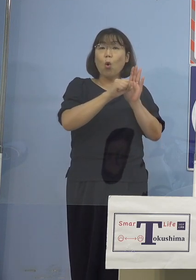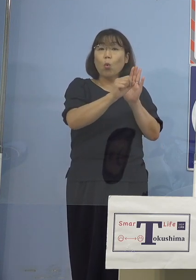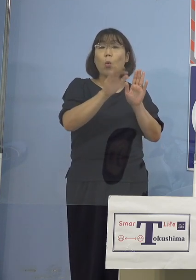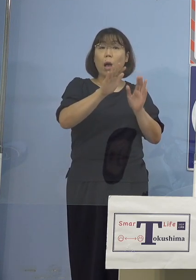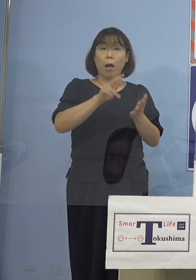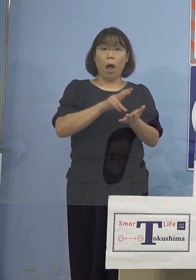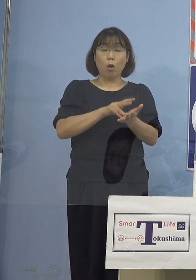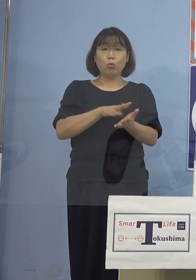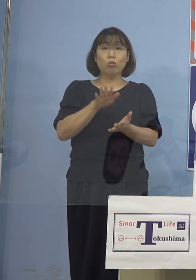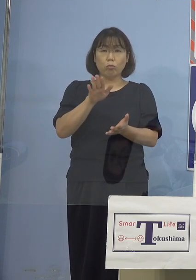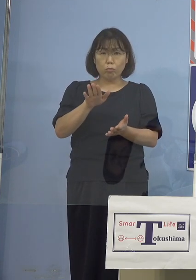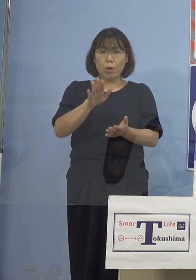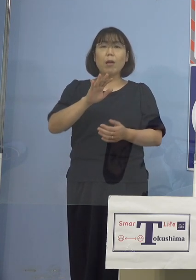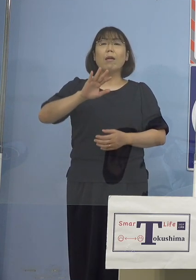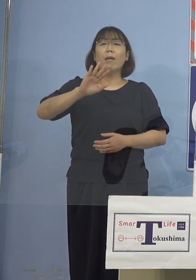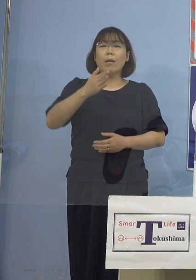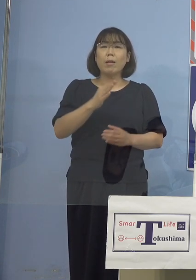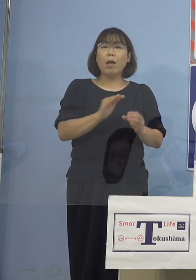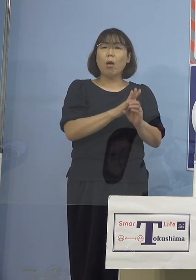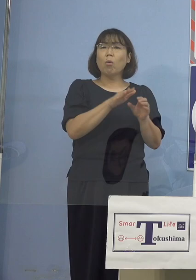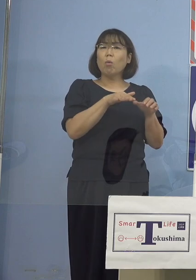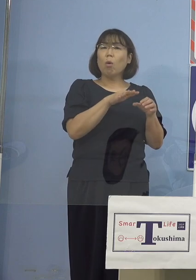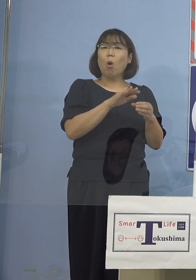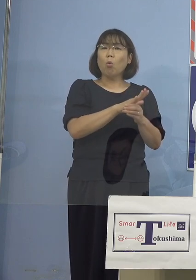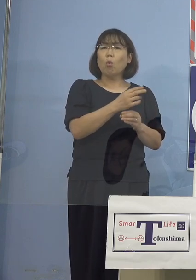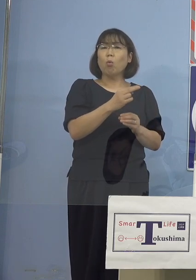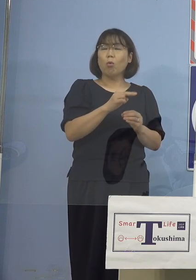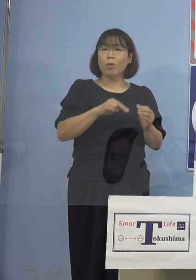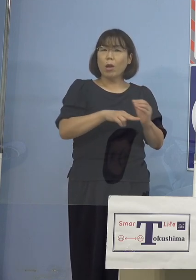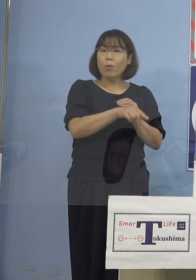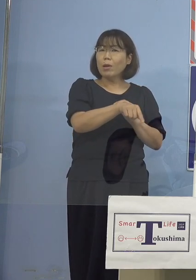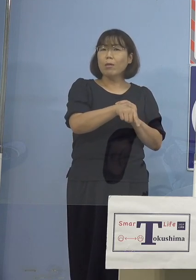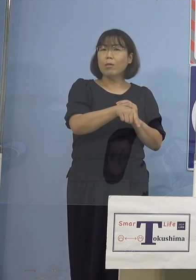その一方で新型コロナウイルス感染症にはまだない